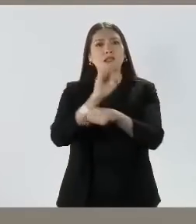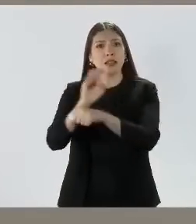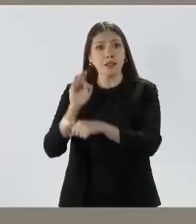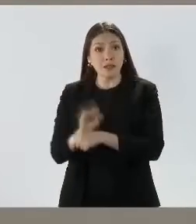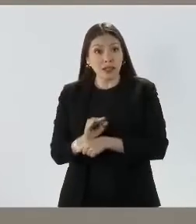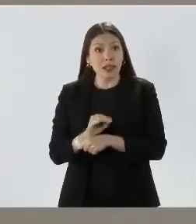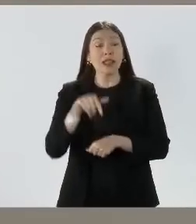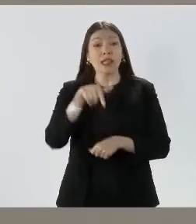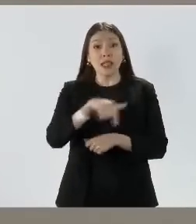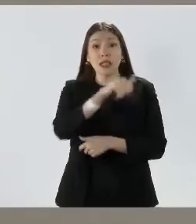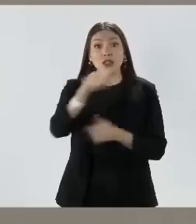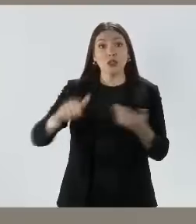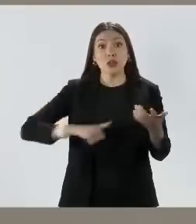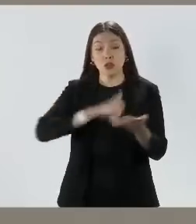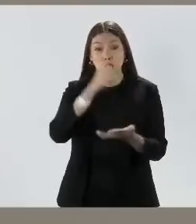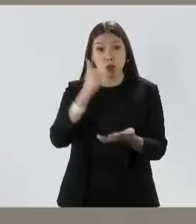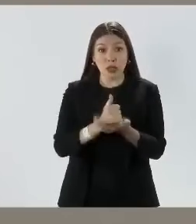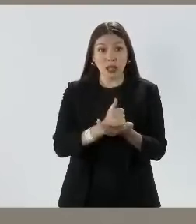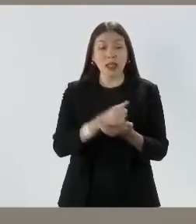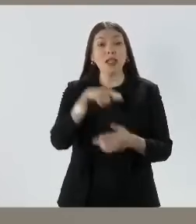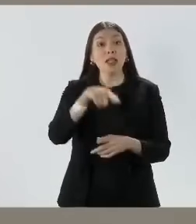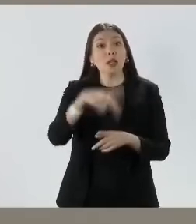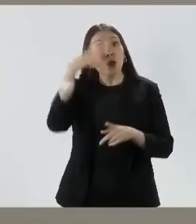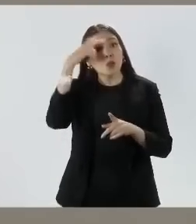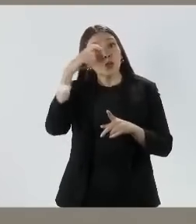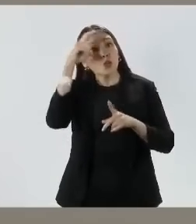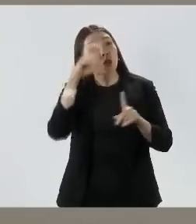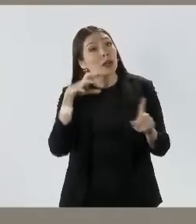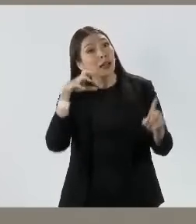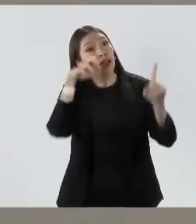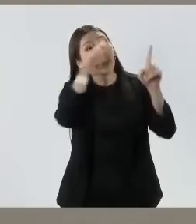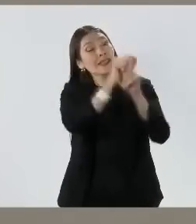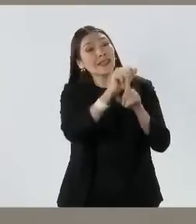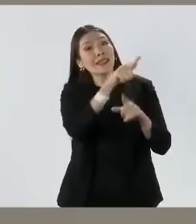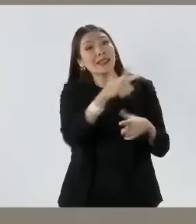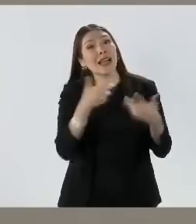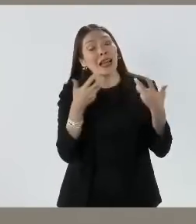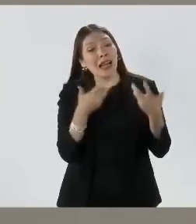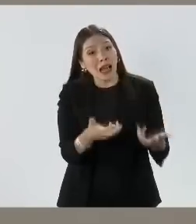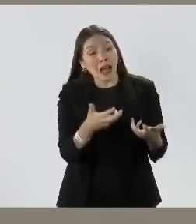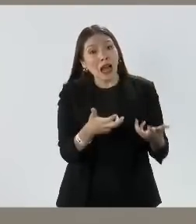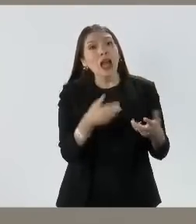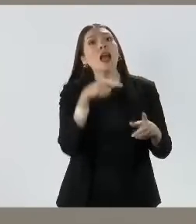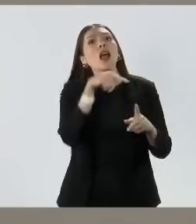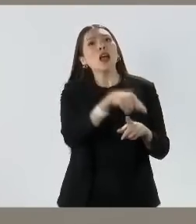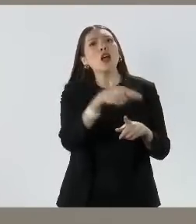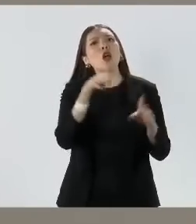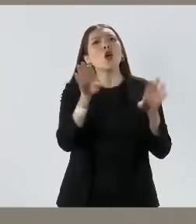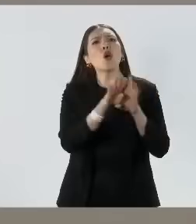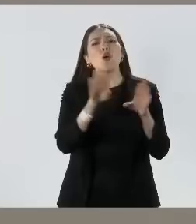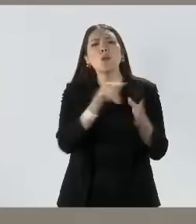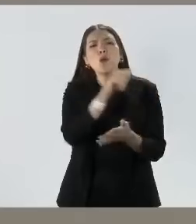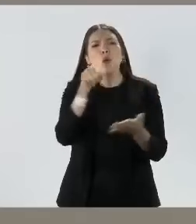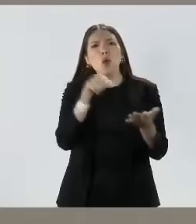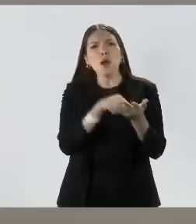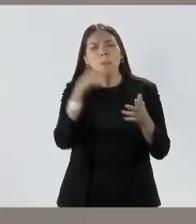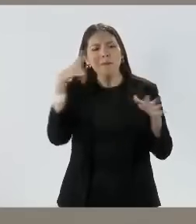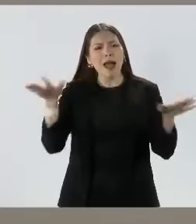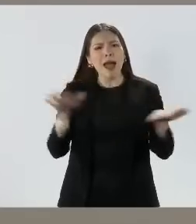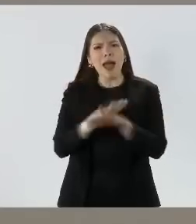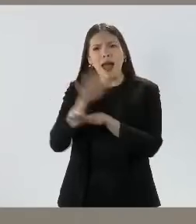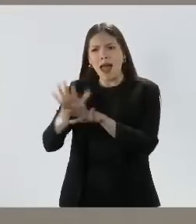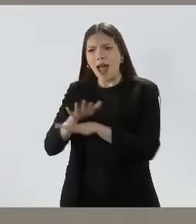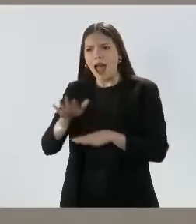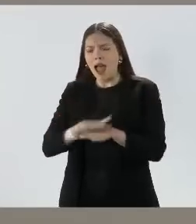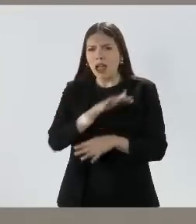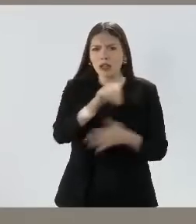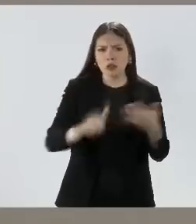que reivindicamos es la ciudad como espacio civilizatorio una ciudad sin desigualdad